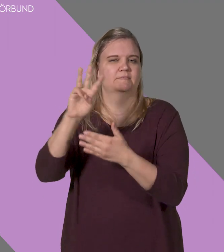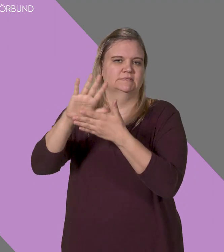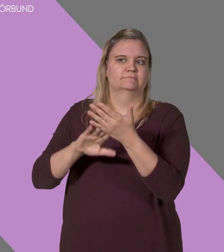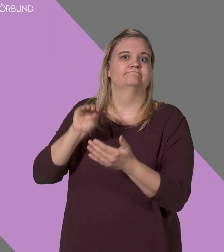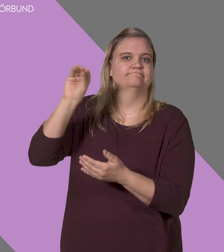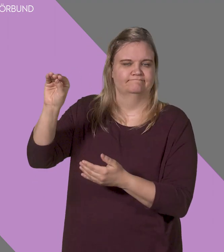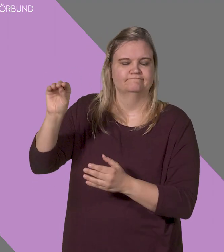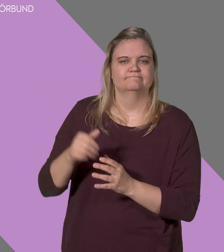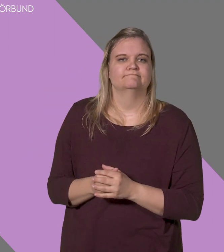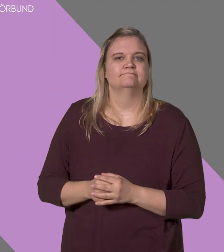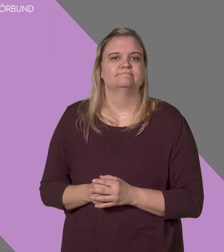på sin webbplats.